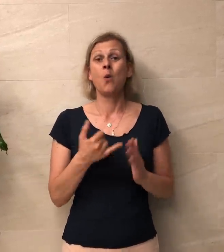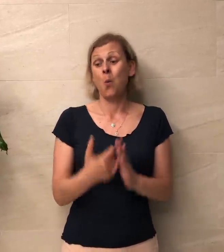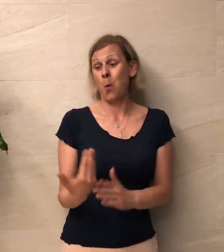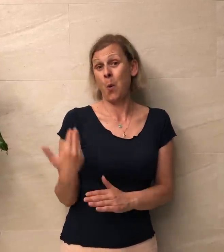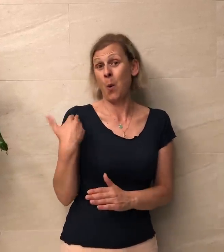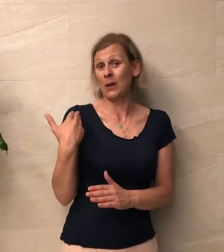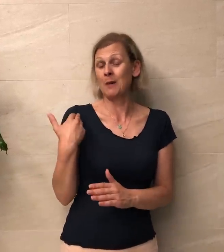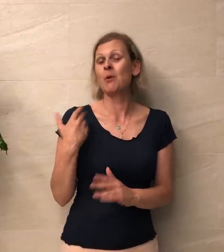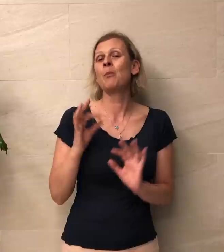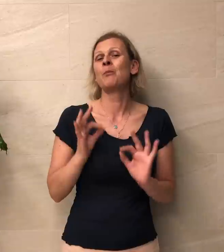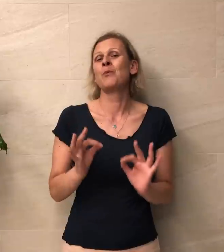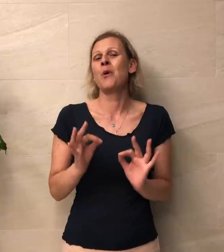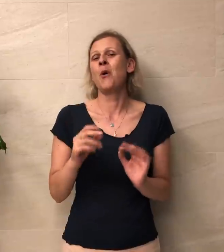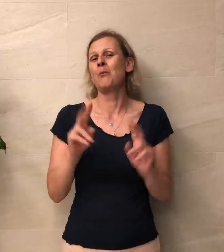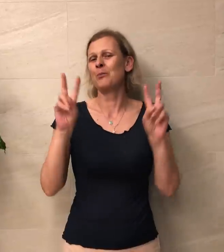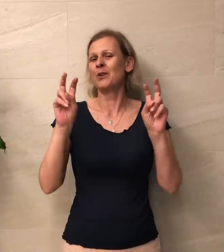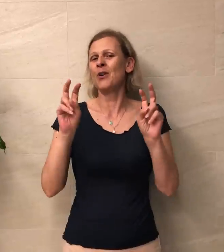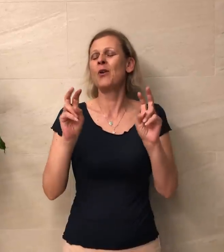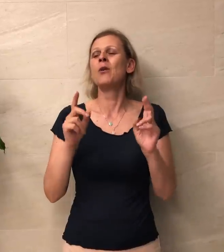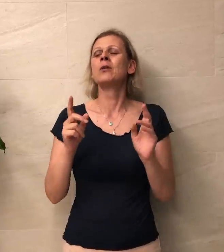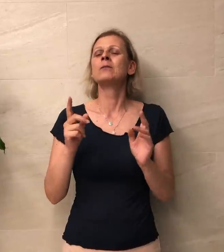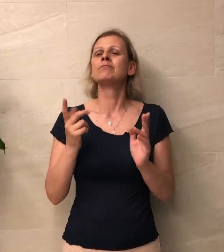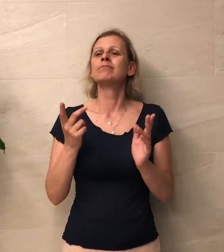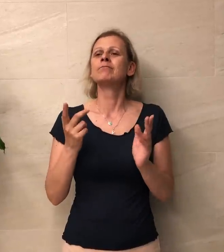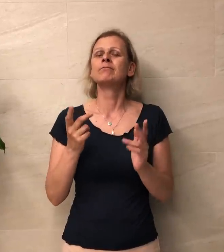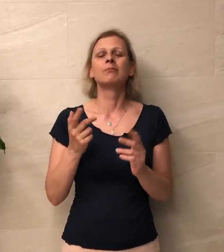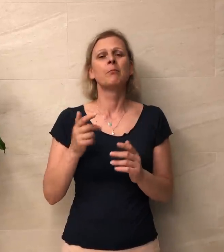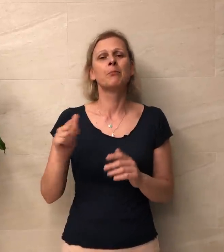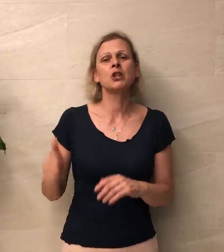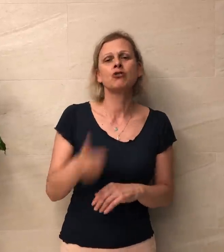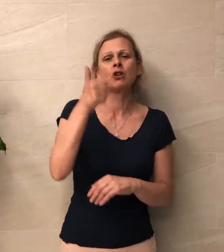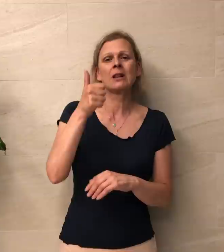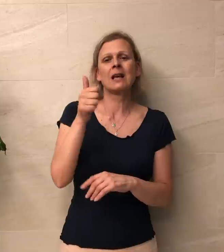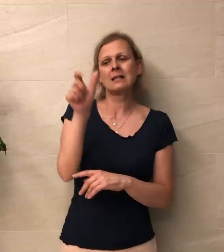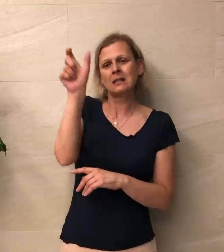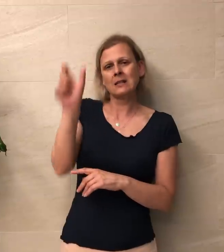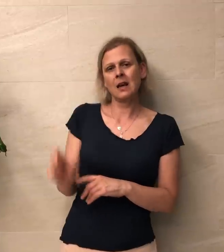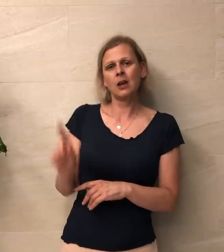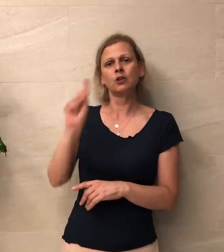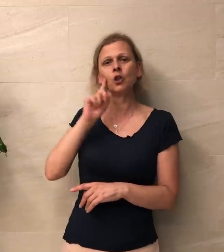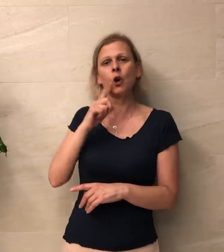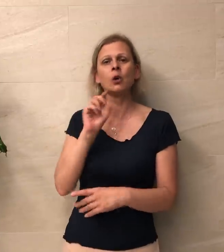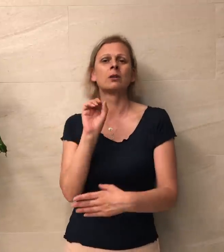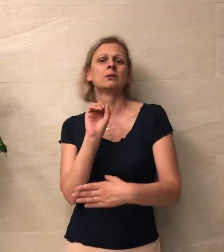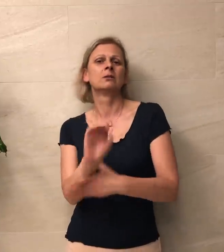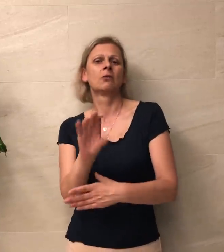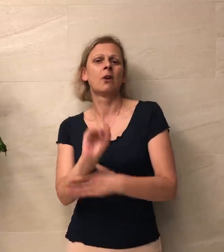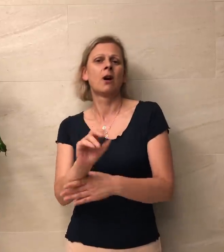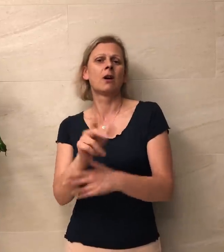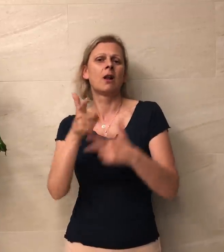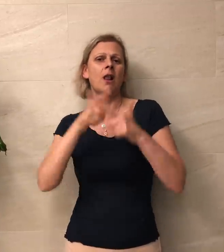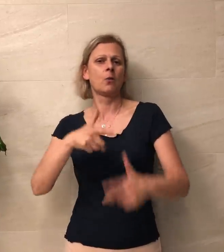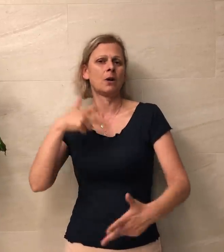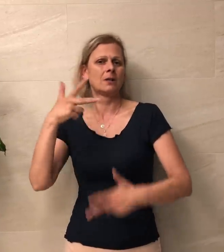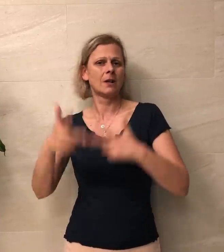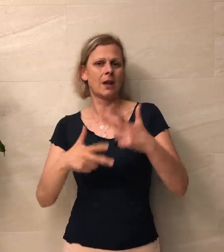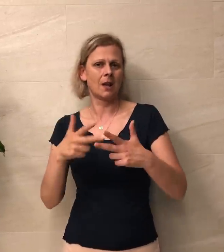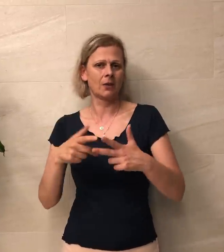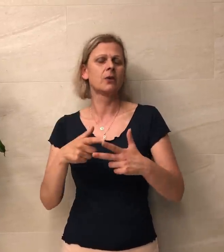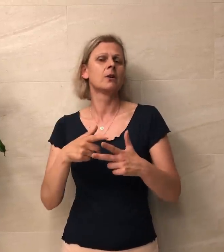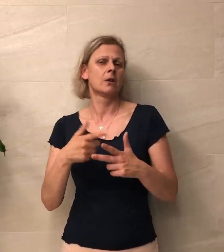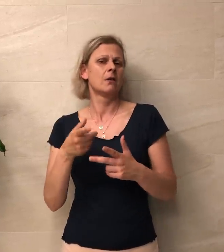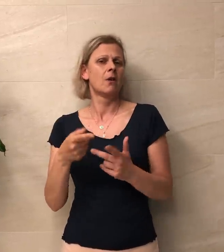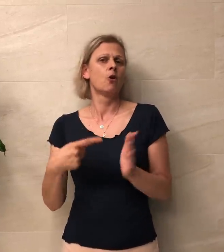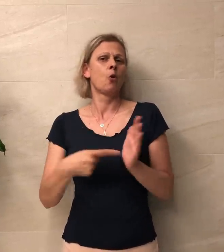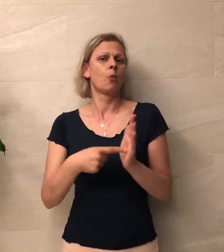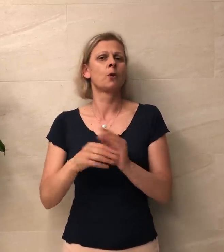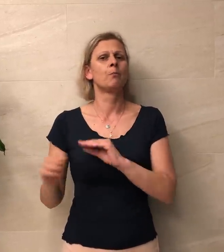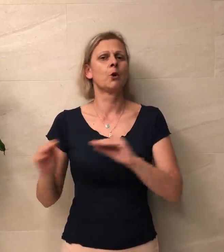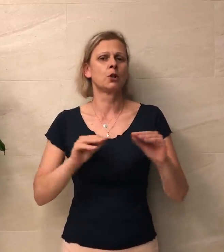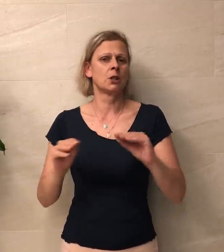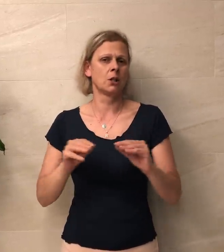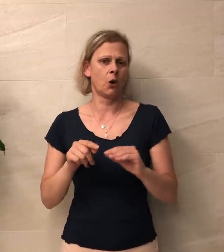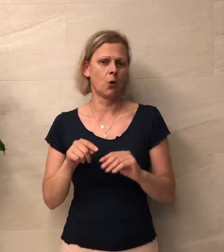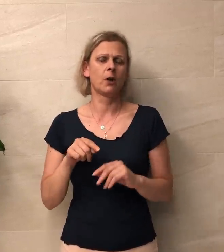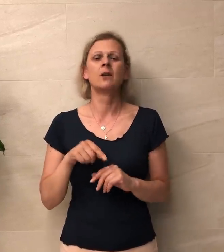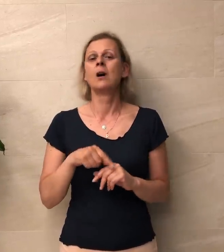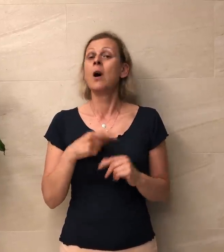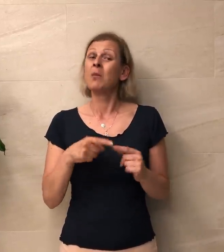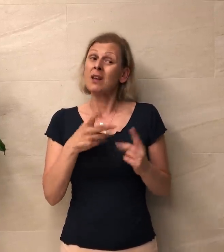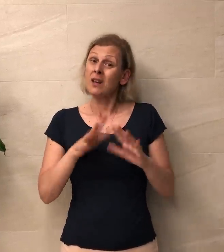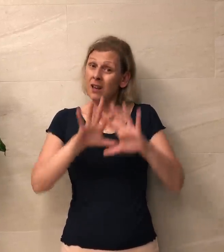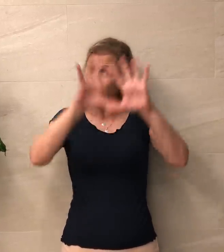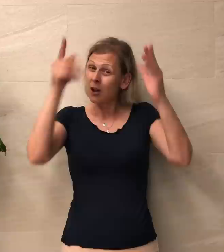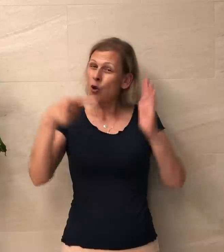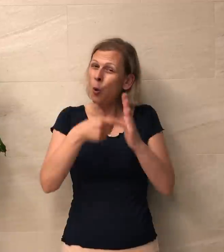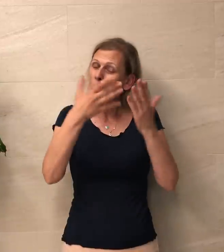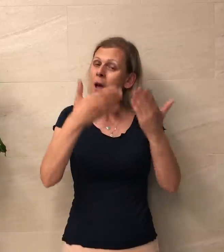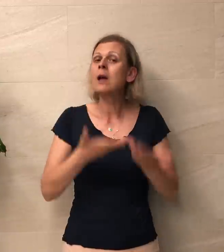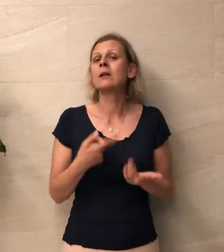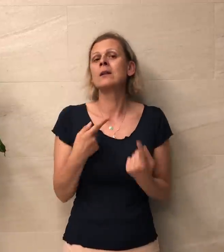Di recente approvazione quello che dà priorità alla persona sorda nell’insegnamento della lingua dei segni. Questi Documenti sono utili per ricevere